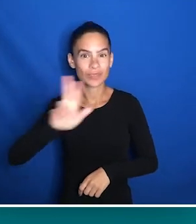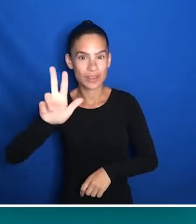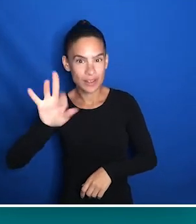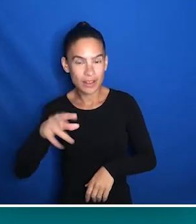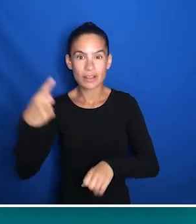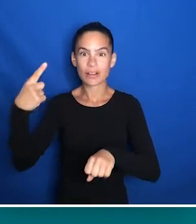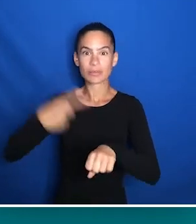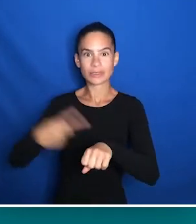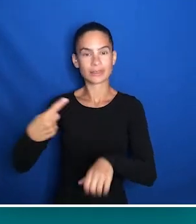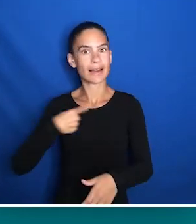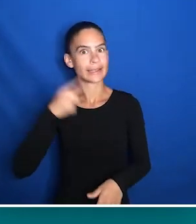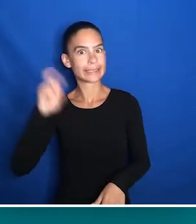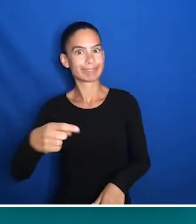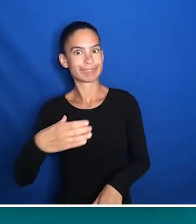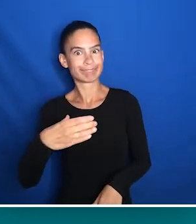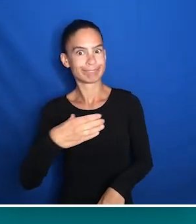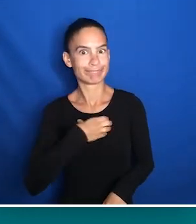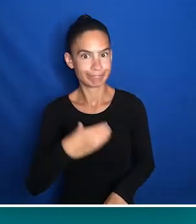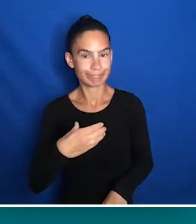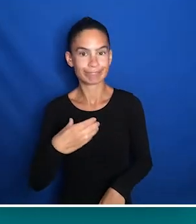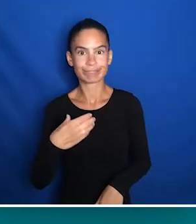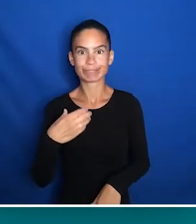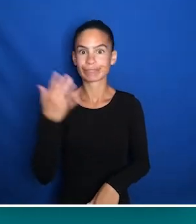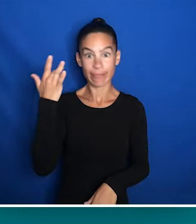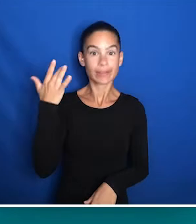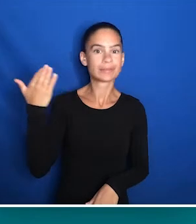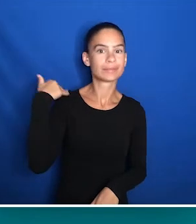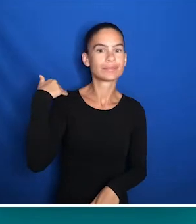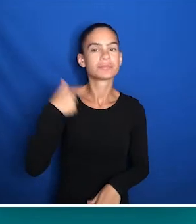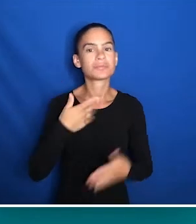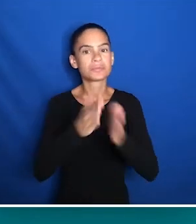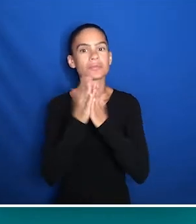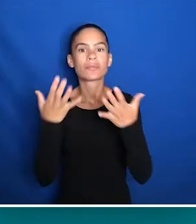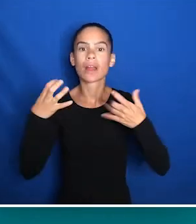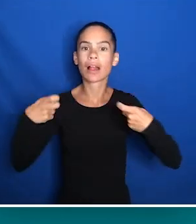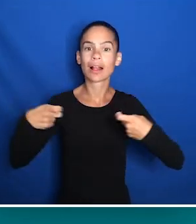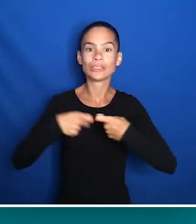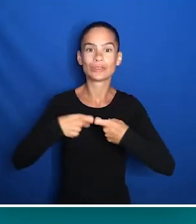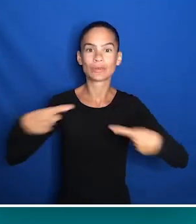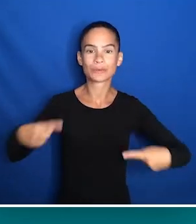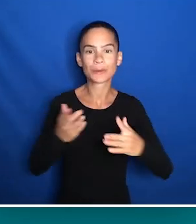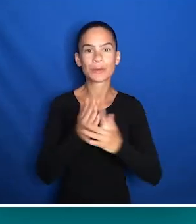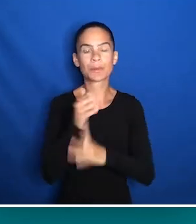Una vez que tuve que reclamar fue cuando solicité una silla de ruedas eléctrica